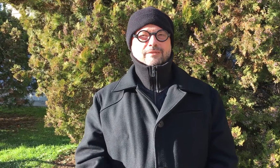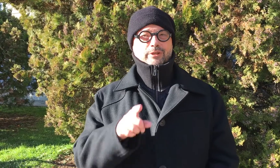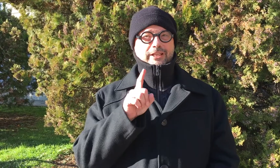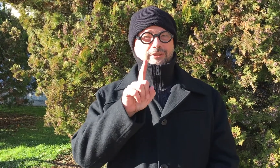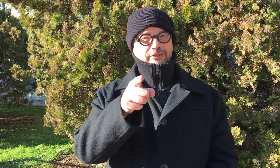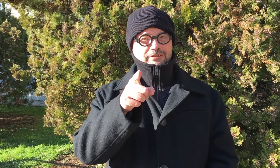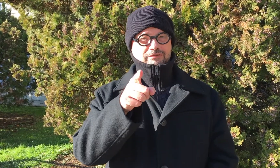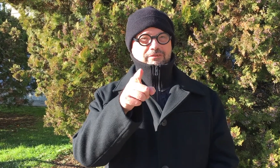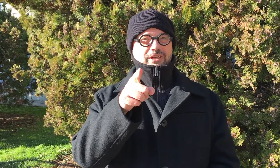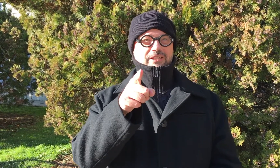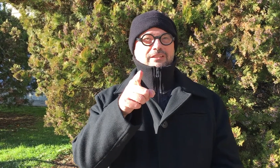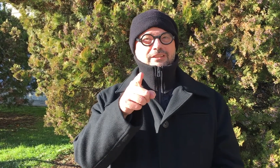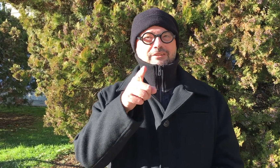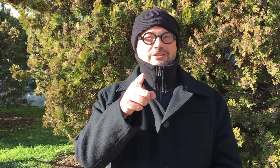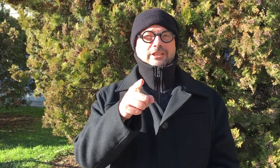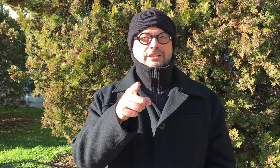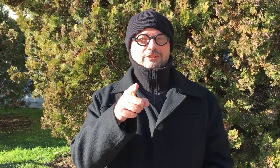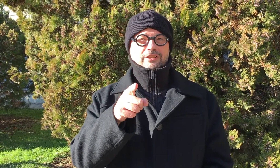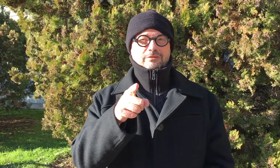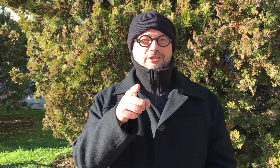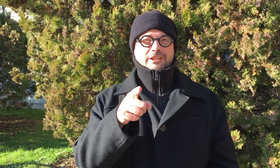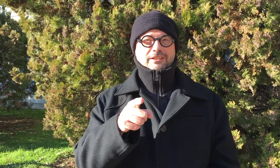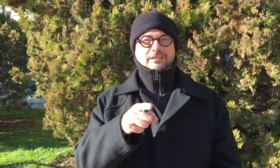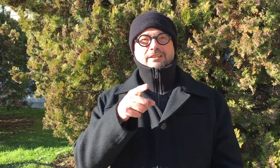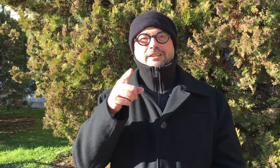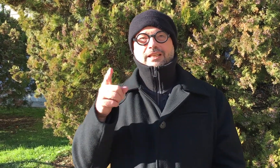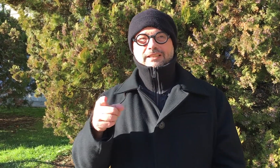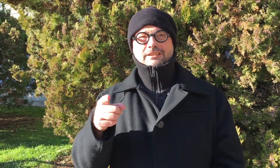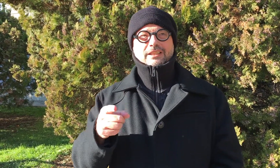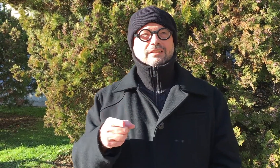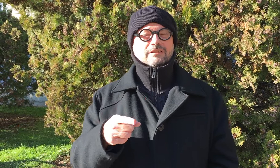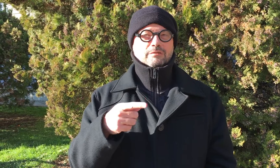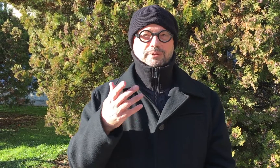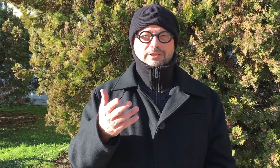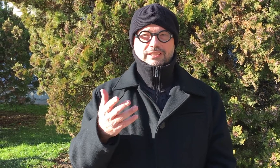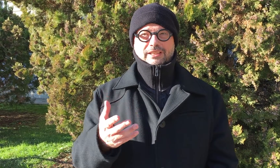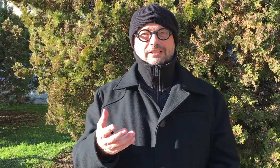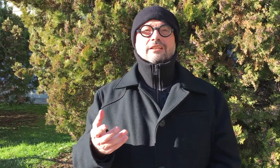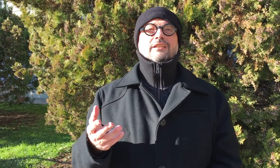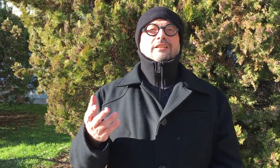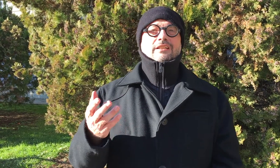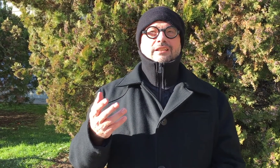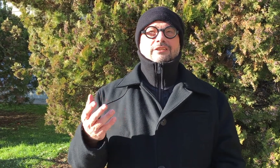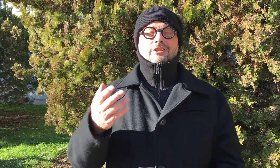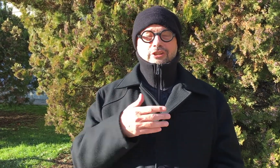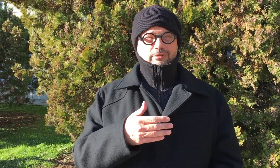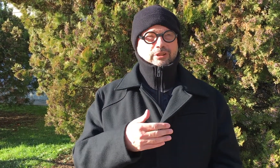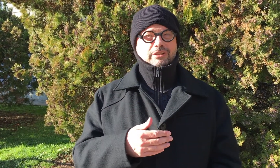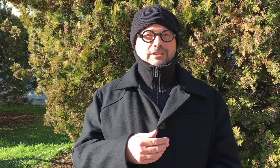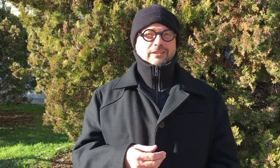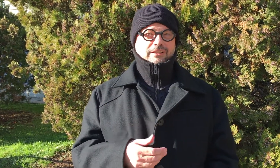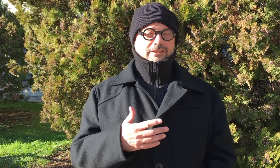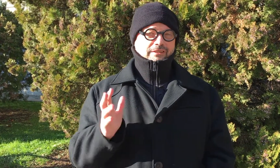Ukratko, svi vi koji želite nešto naučiti, raditi, upoznati – dođite u Dodir.